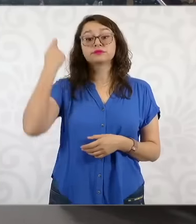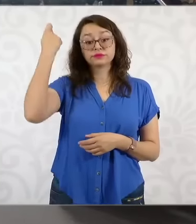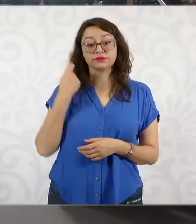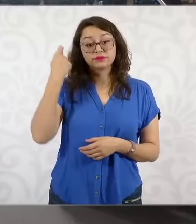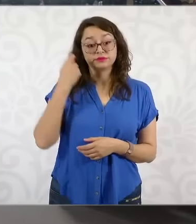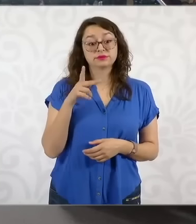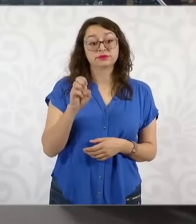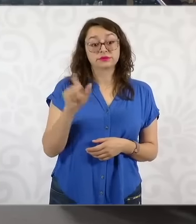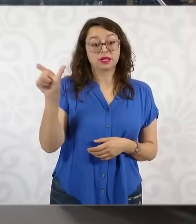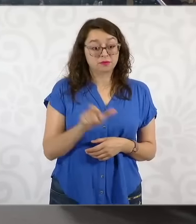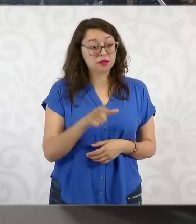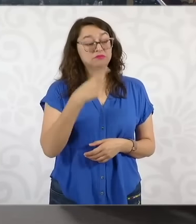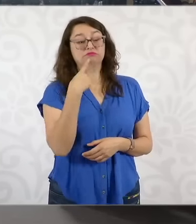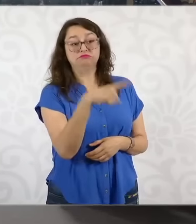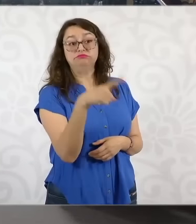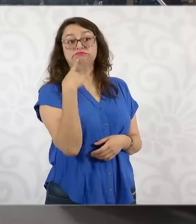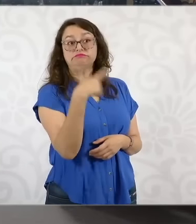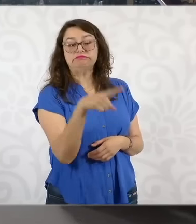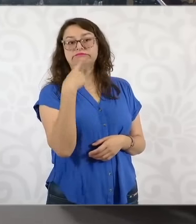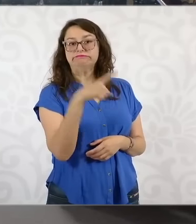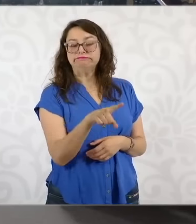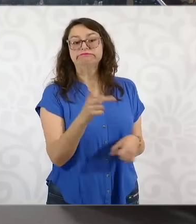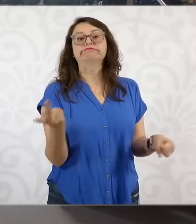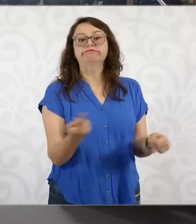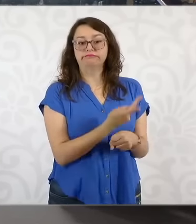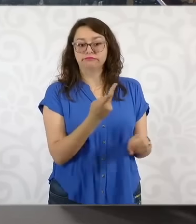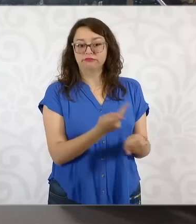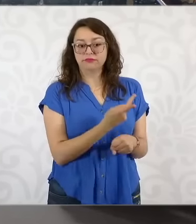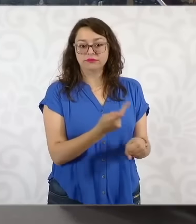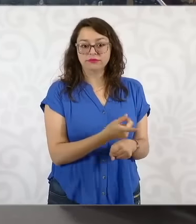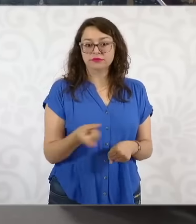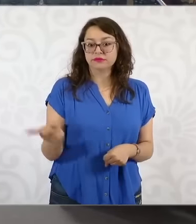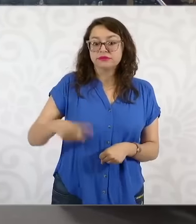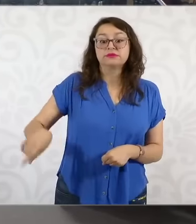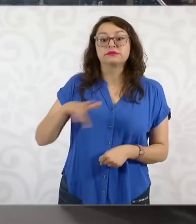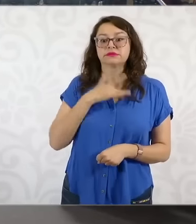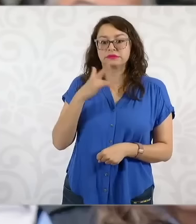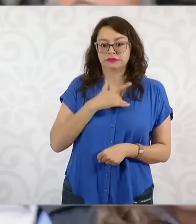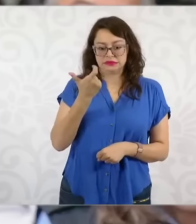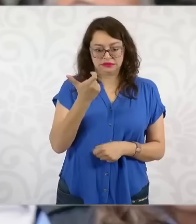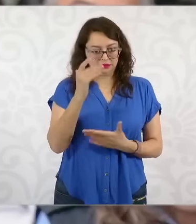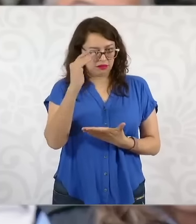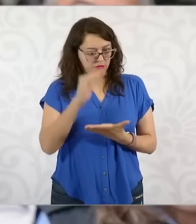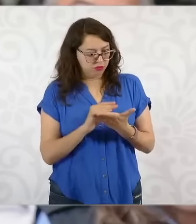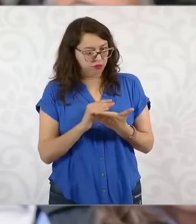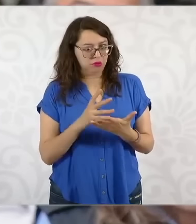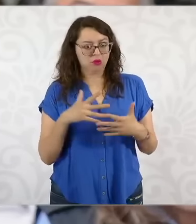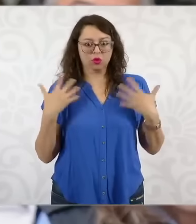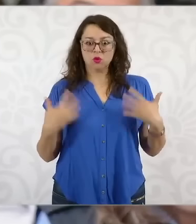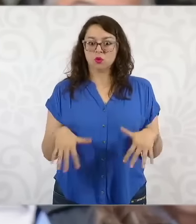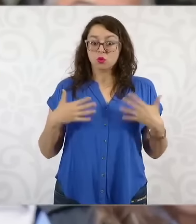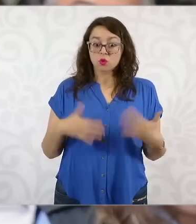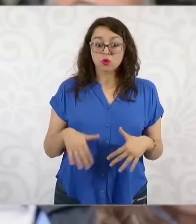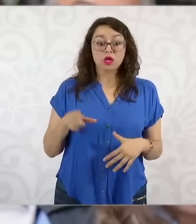mexicanos que están eh pues advirtiendo un recorte en sus pensiones. Ganan menos de